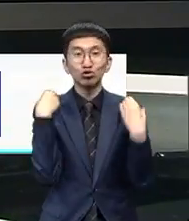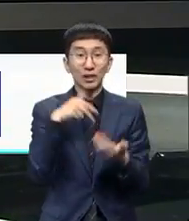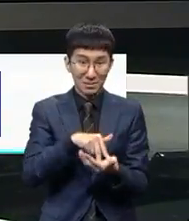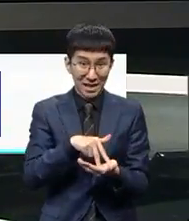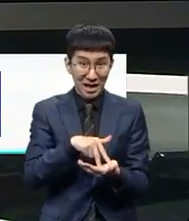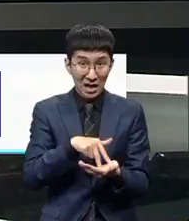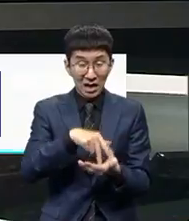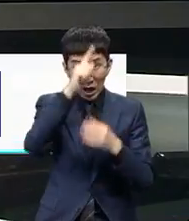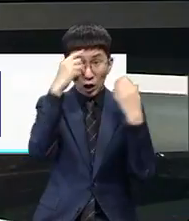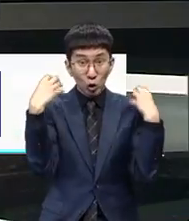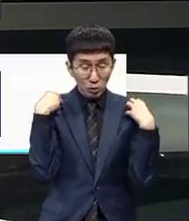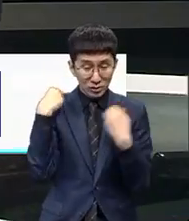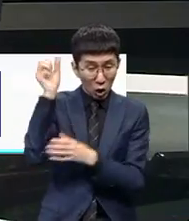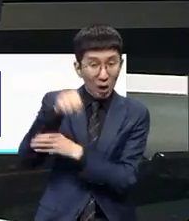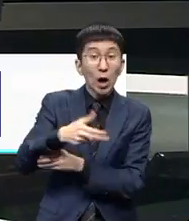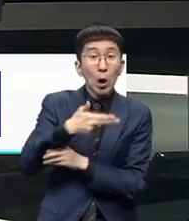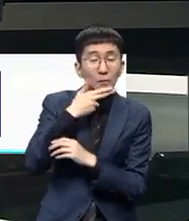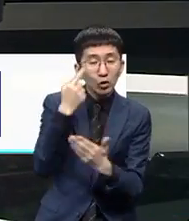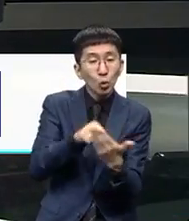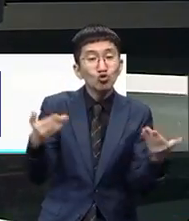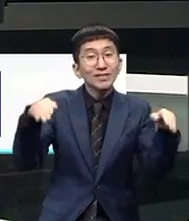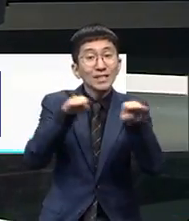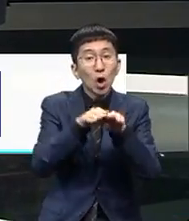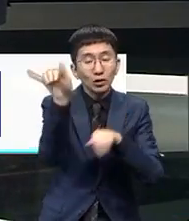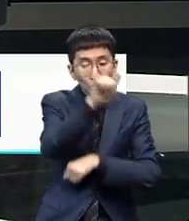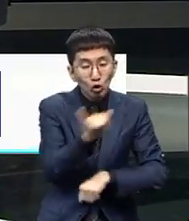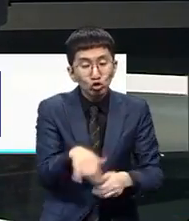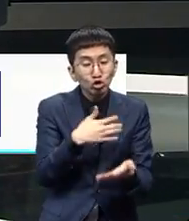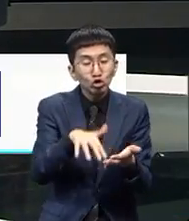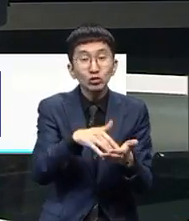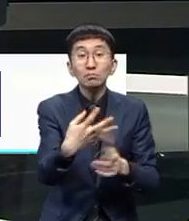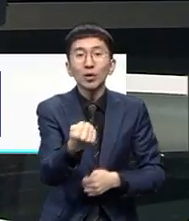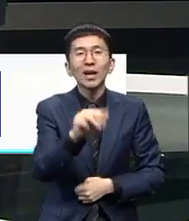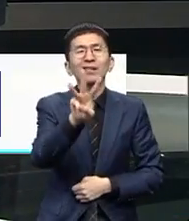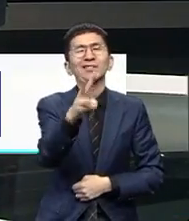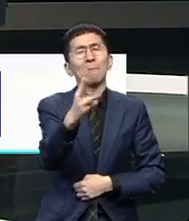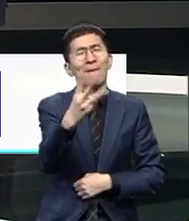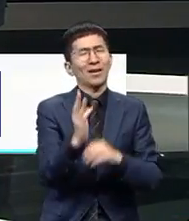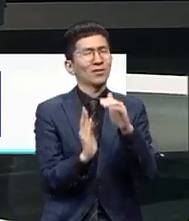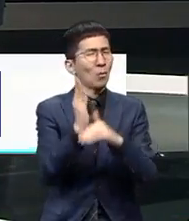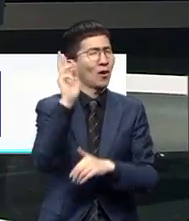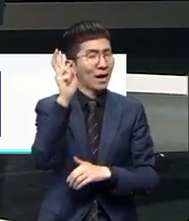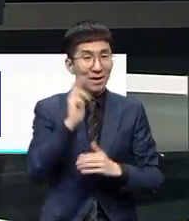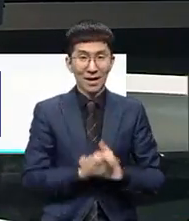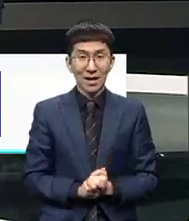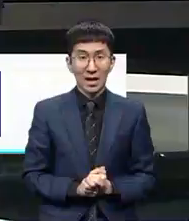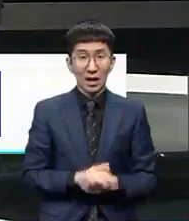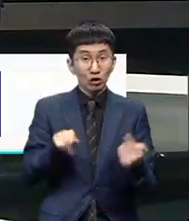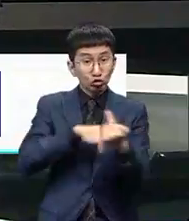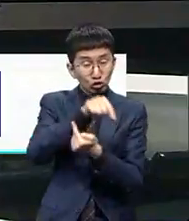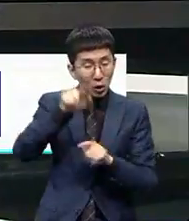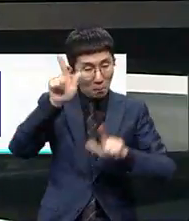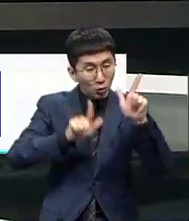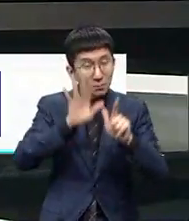받지 않은 교육시설은 전국에 300곳이 넘을 걸로 추정되는데 운영 형태에 따라서